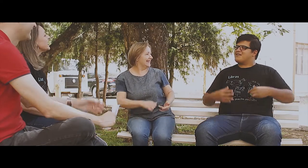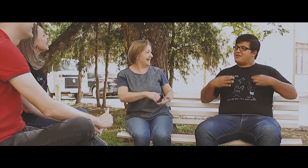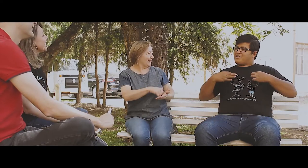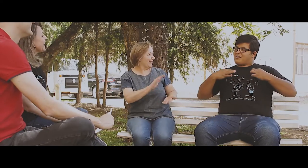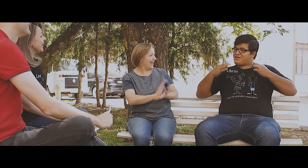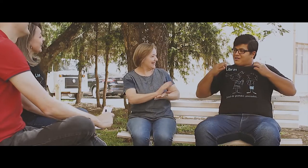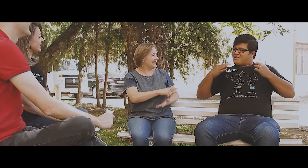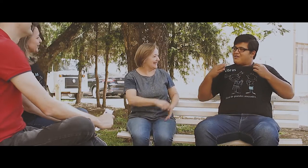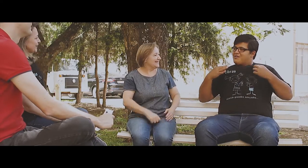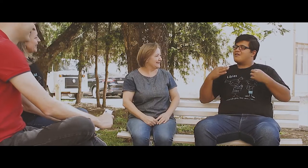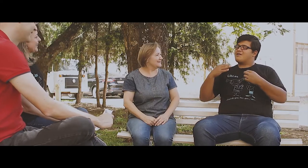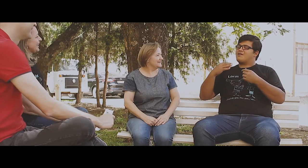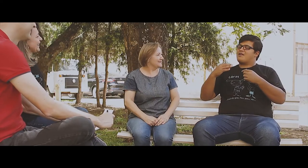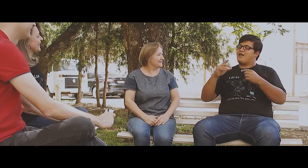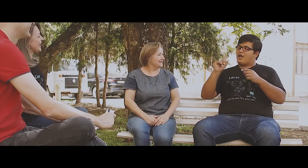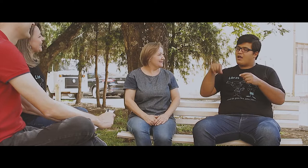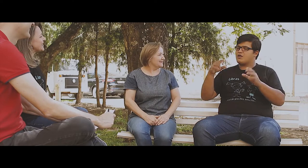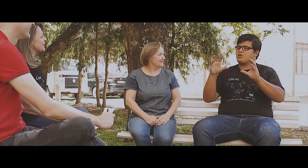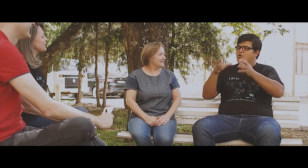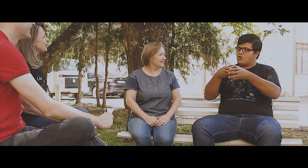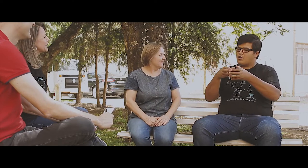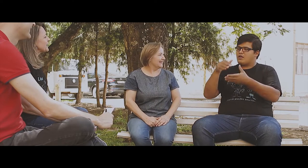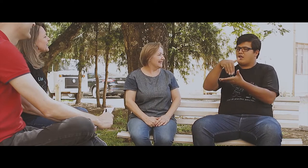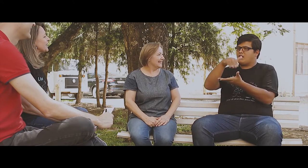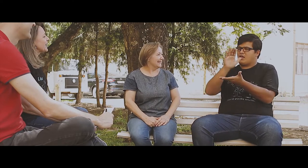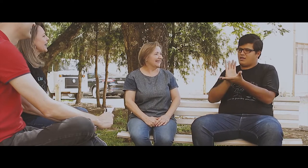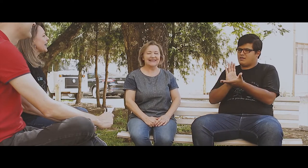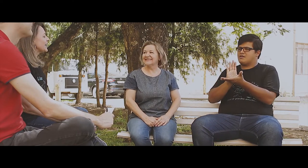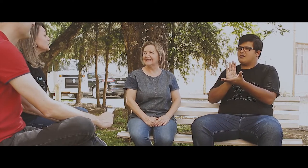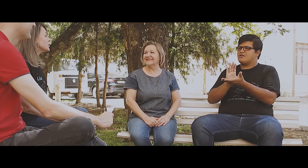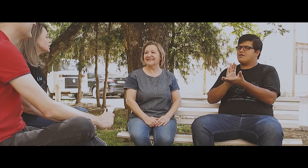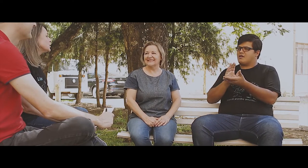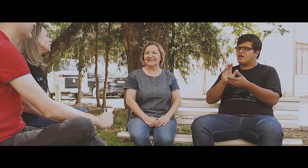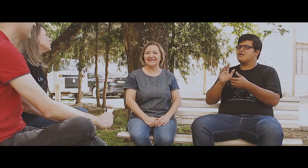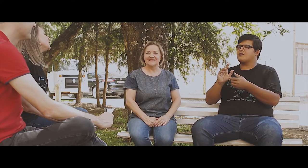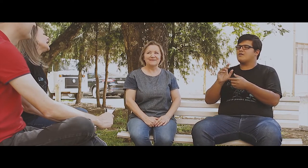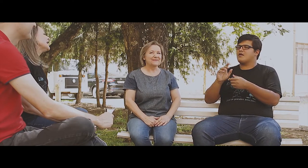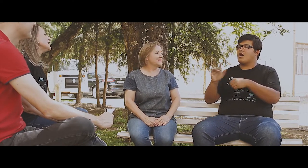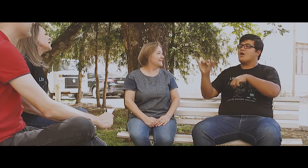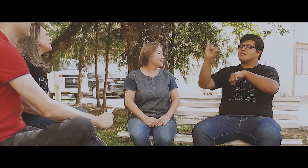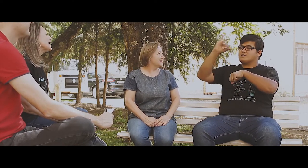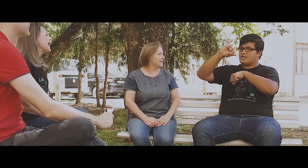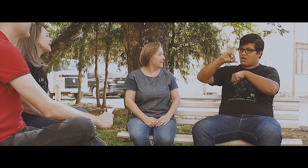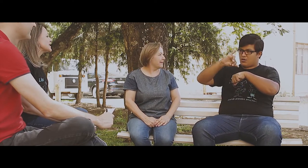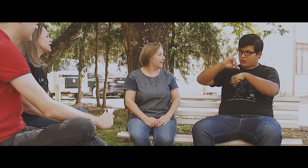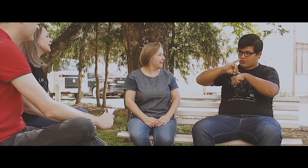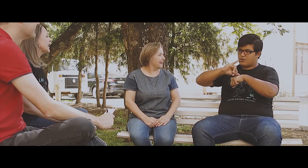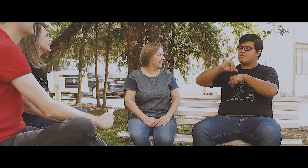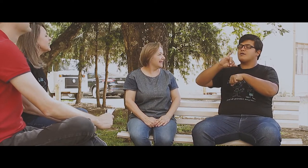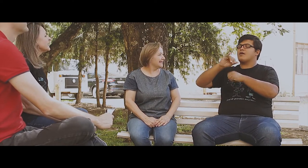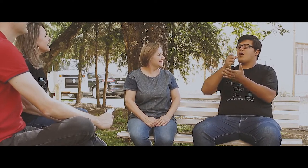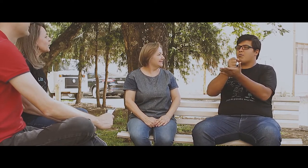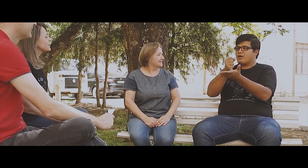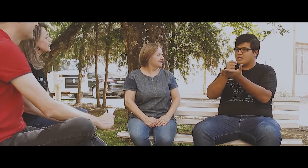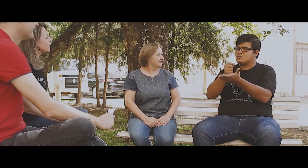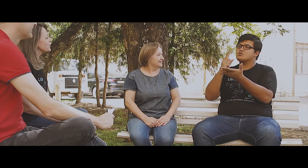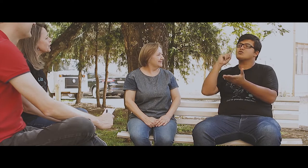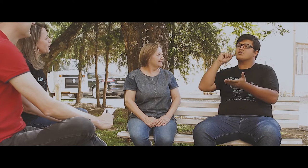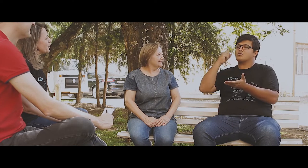Então, esta campanha é do grupo, da equipe Cas né... que é o Centro de Apoio